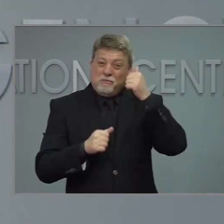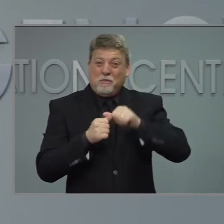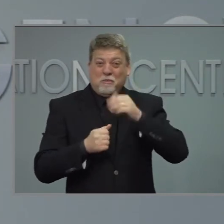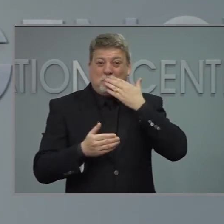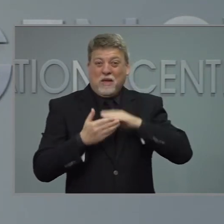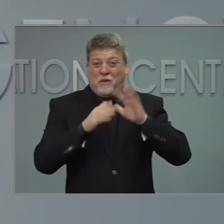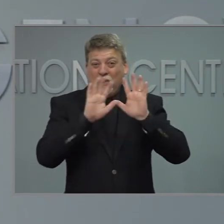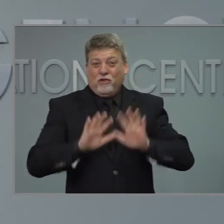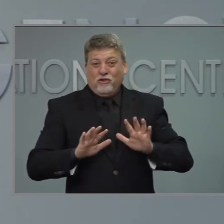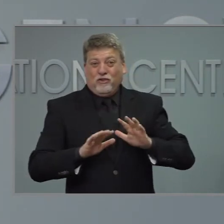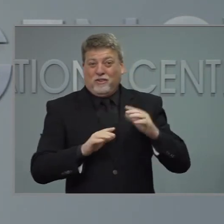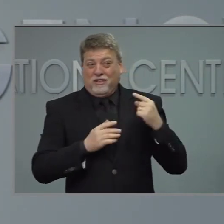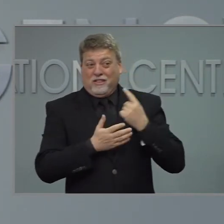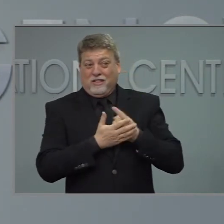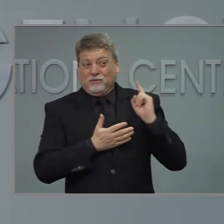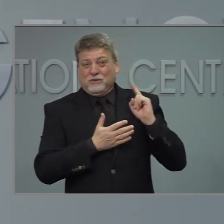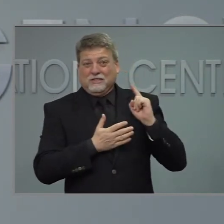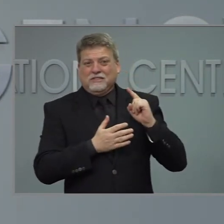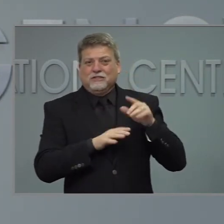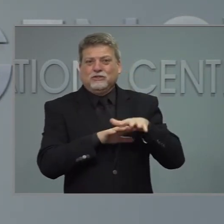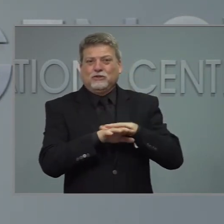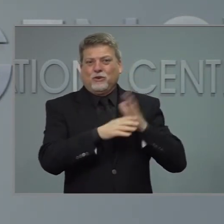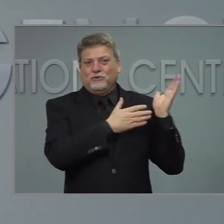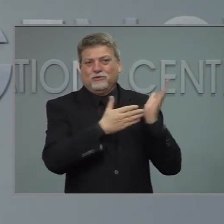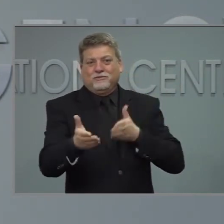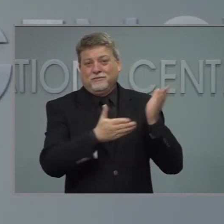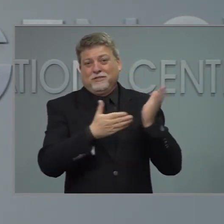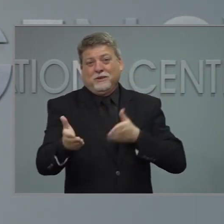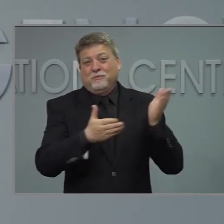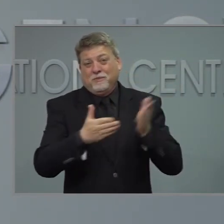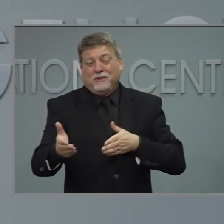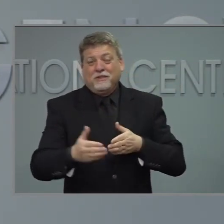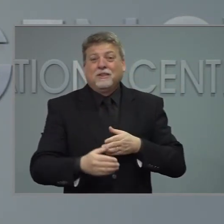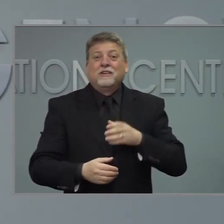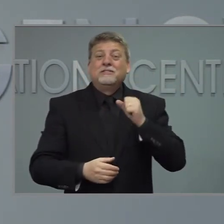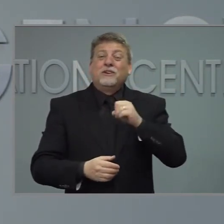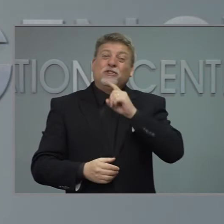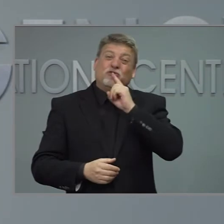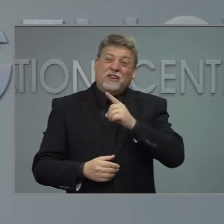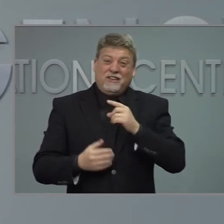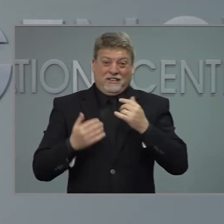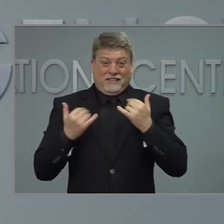vacunas y también tuvimos retrasos en los en envíos de vacunas por el clima De hecho